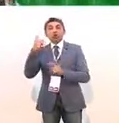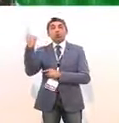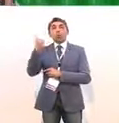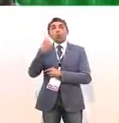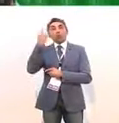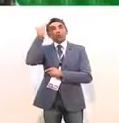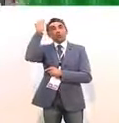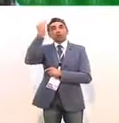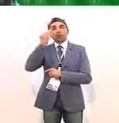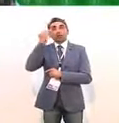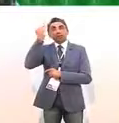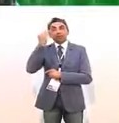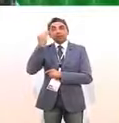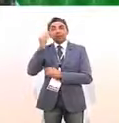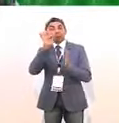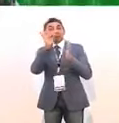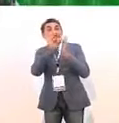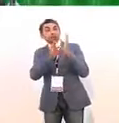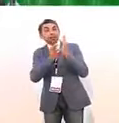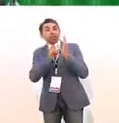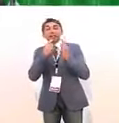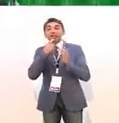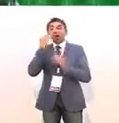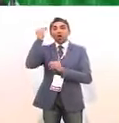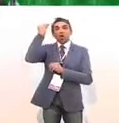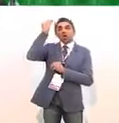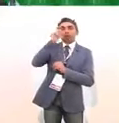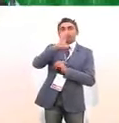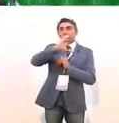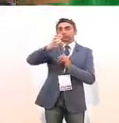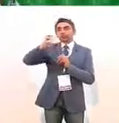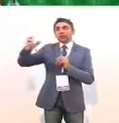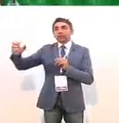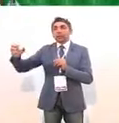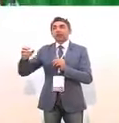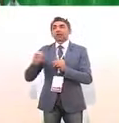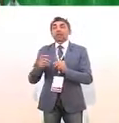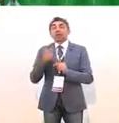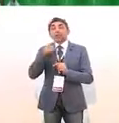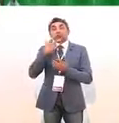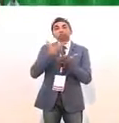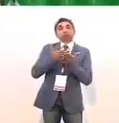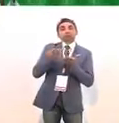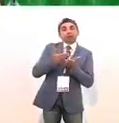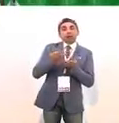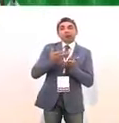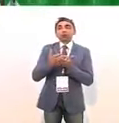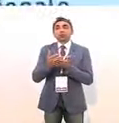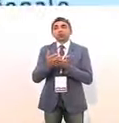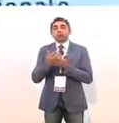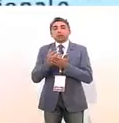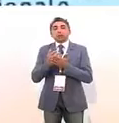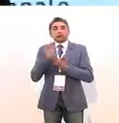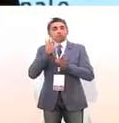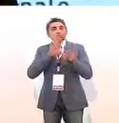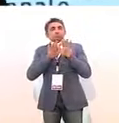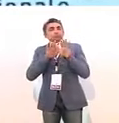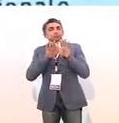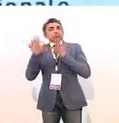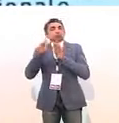dettagli dei principali opinionisti e commentatori che sembrano ignorare il fatto che per 15